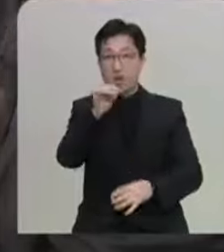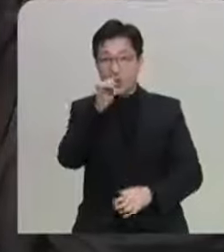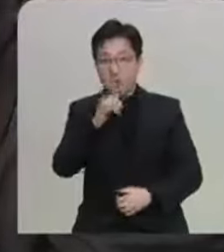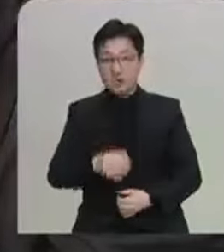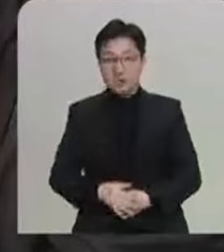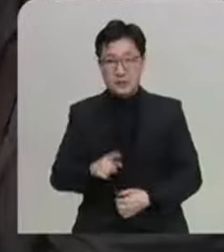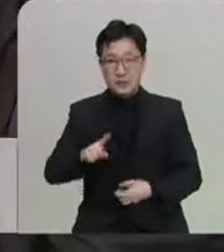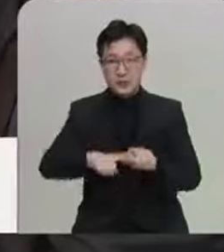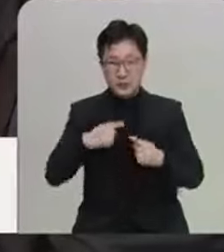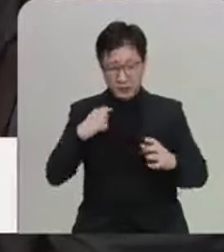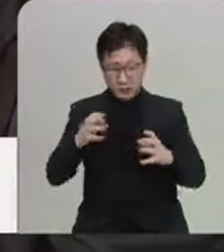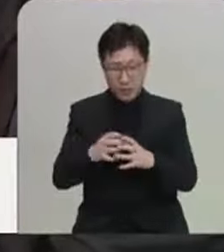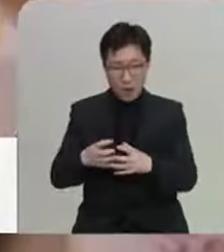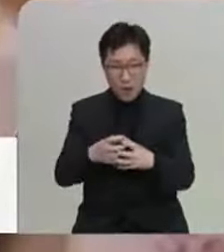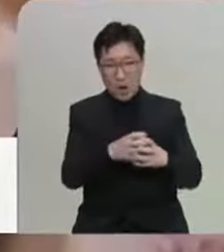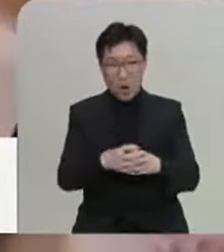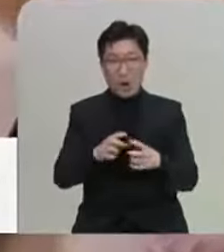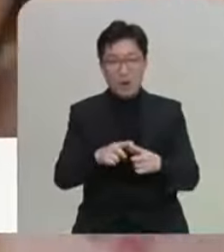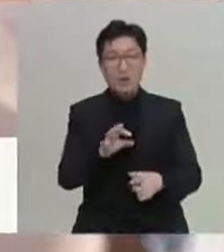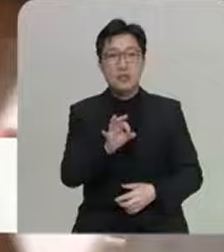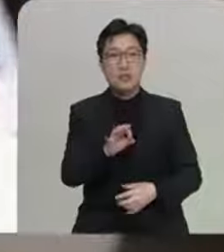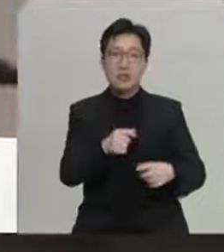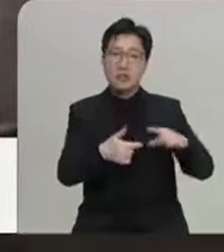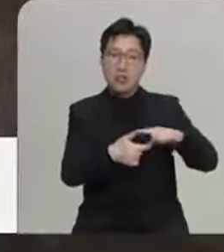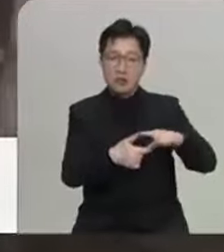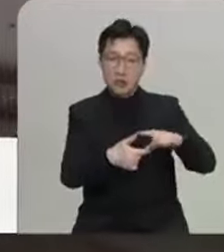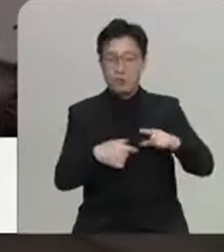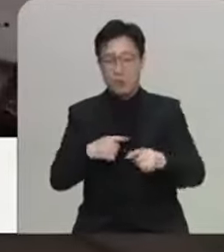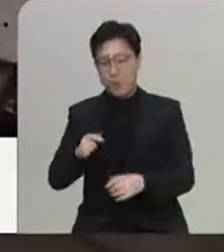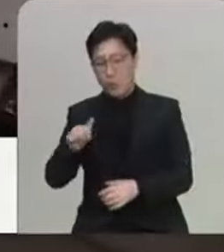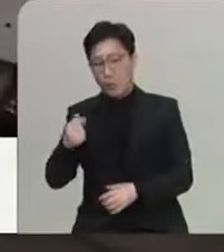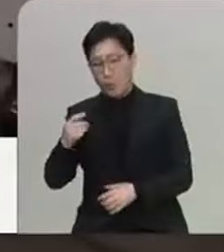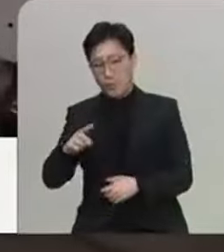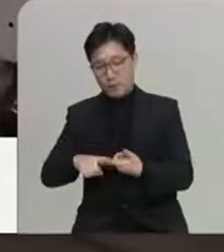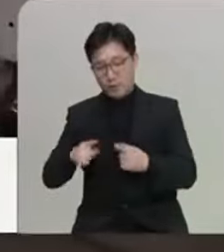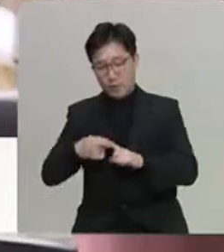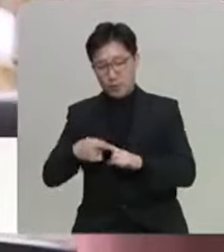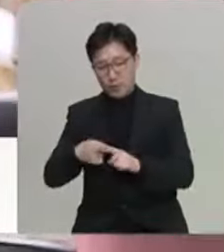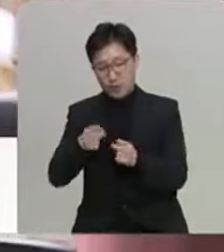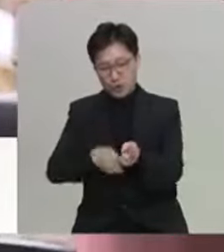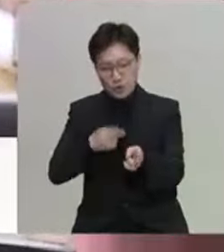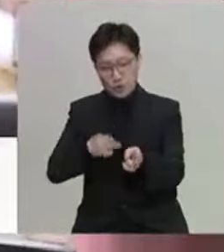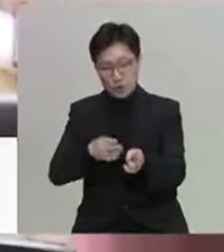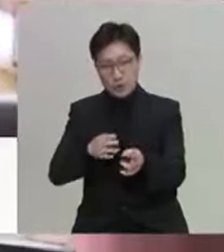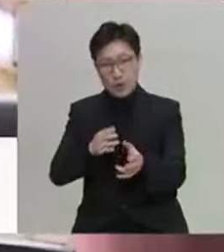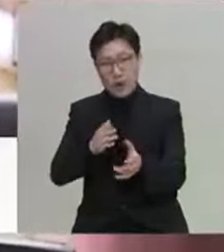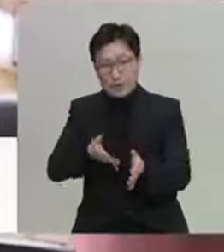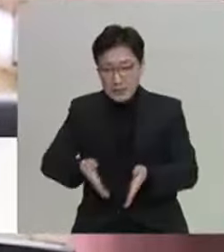이들은 한목소리로 호남과 영남 을 잇는 동서고속도로 건설에 속도를 내줄 것을 정부에 촉구했습니다.